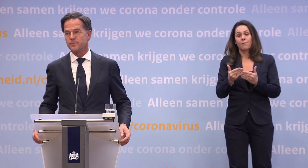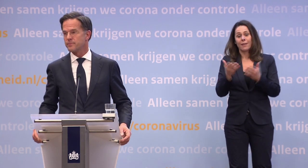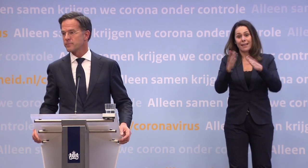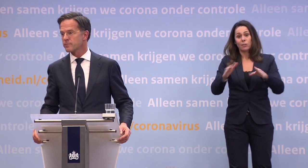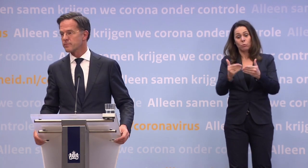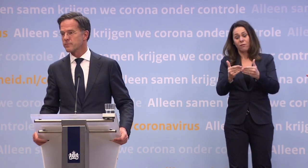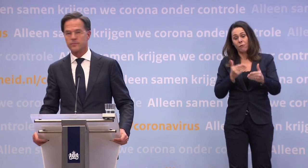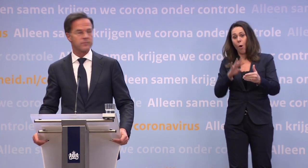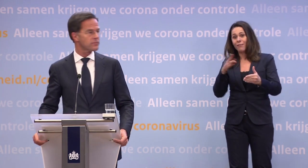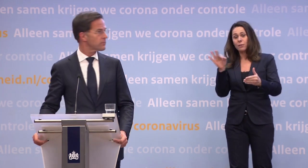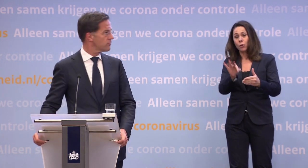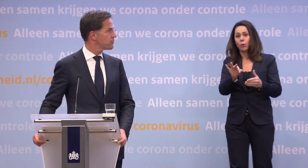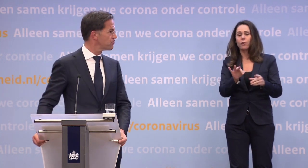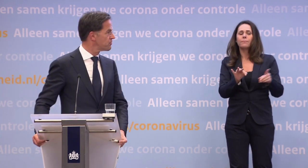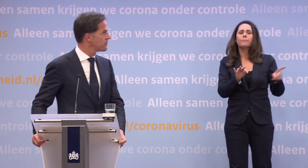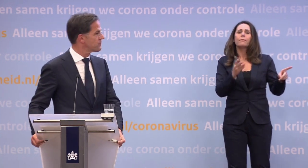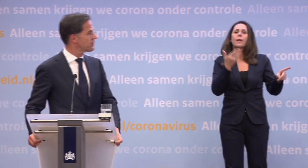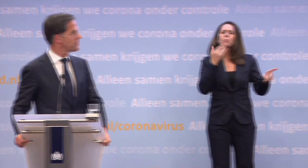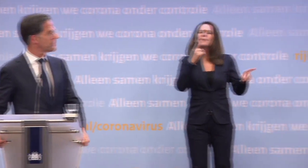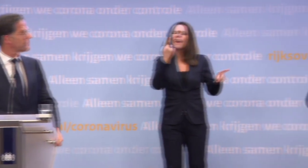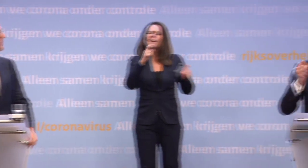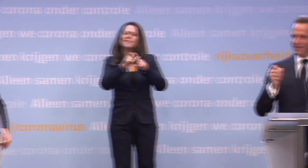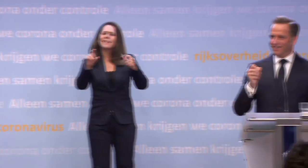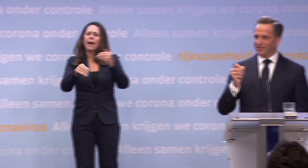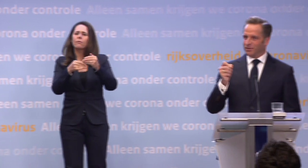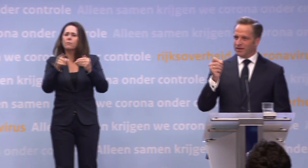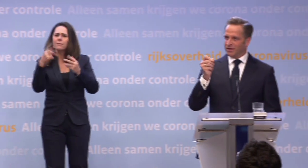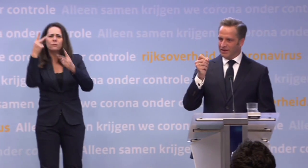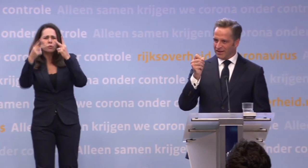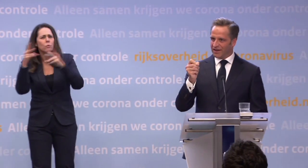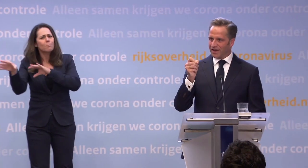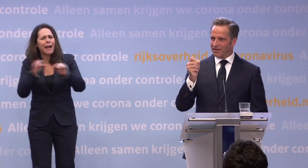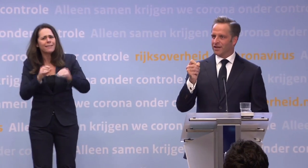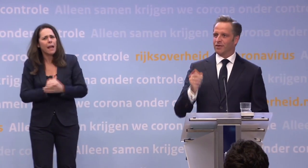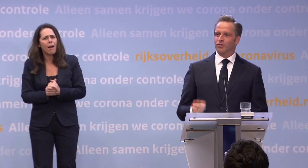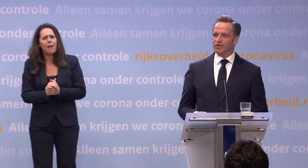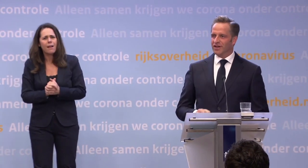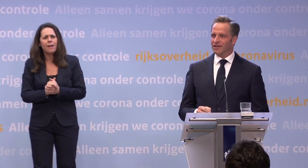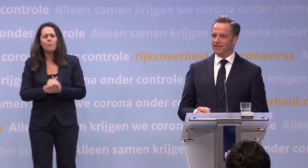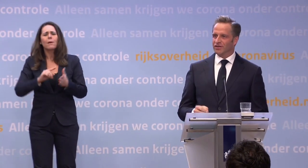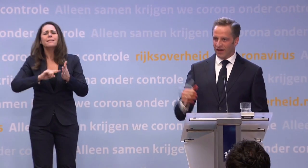NU.nl. DE JONGE: Een aanvulling in één zin. Want je zoekt naar maatregelen, maar in de kern gaat het allemaal om ons gedrag.